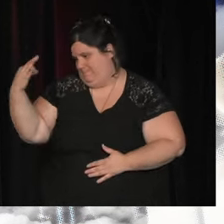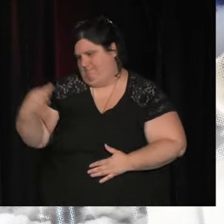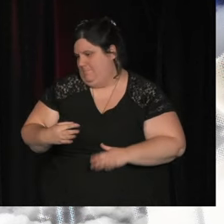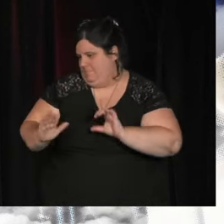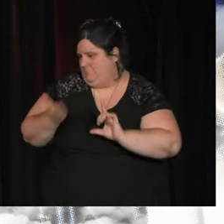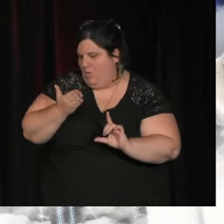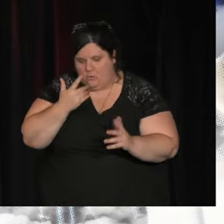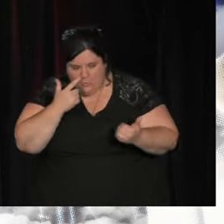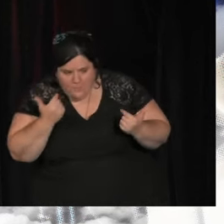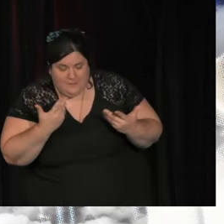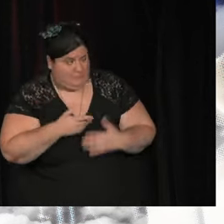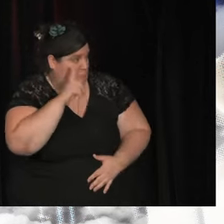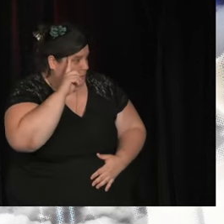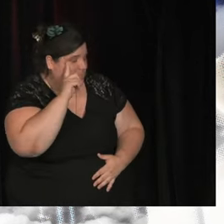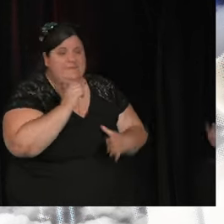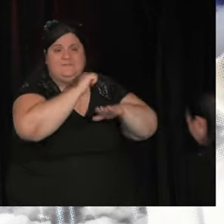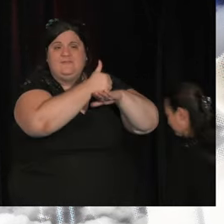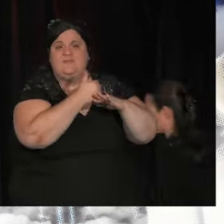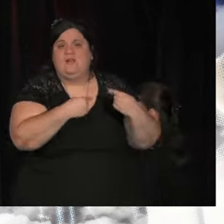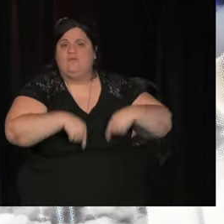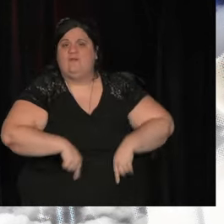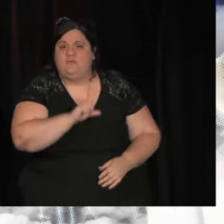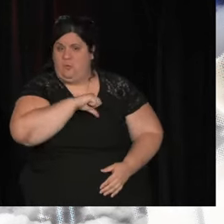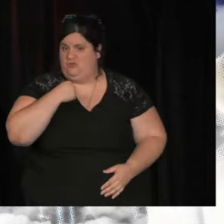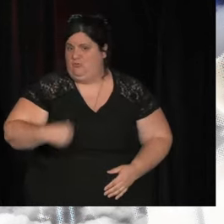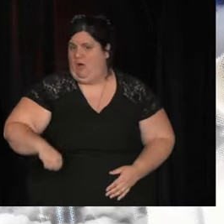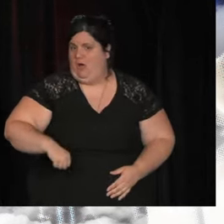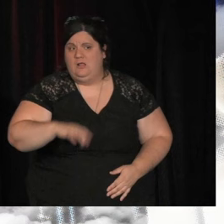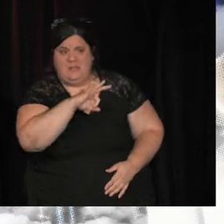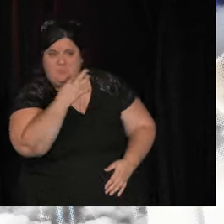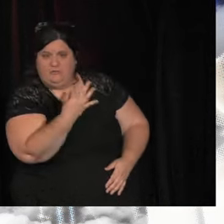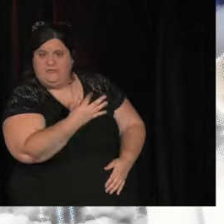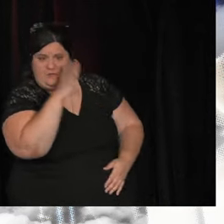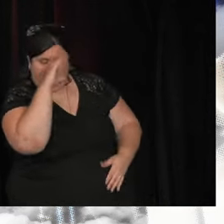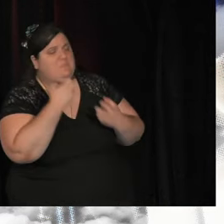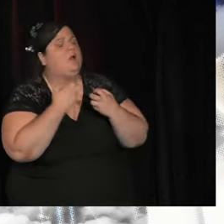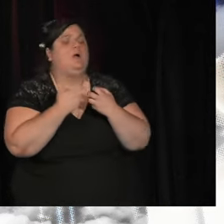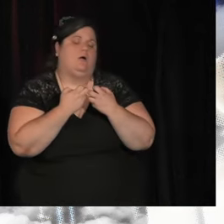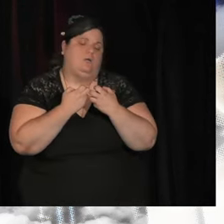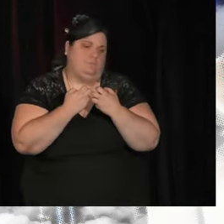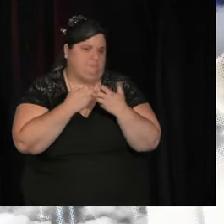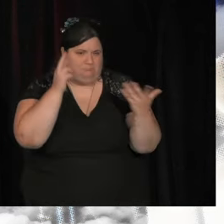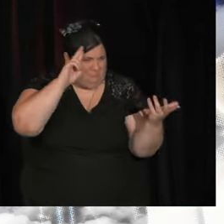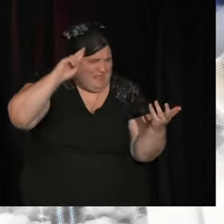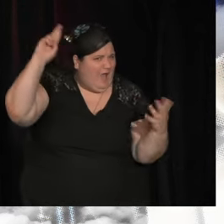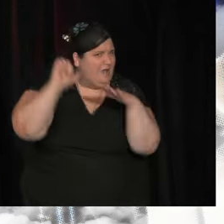je crois, qui forçait l'affichage des taux de drop, de légendaire, de rareté en fonction des objets.